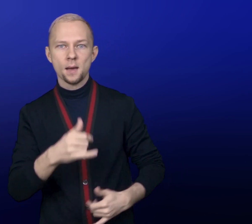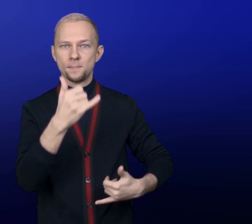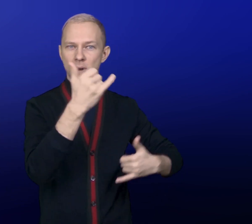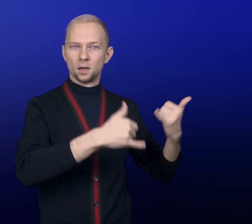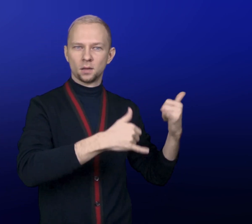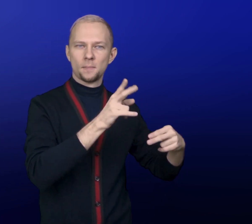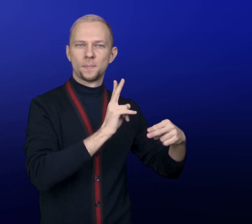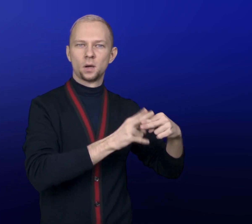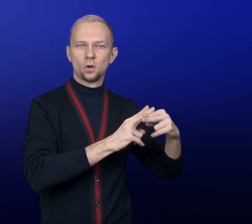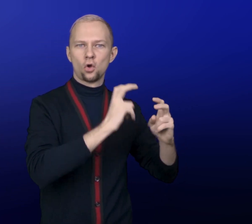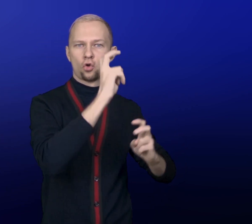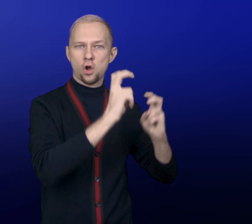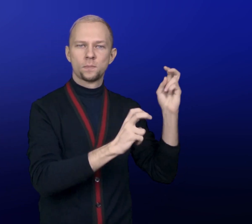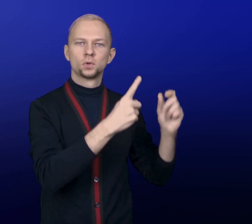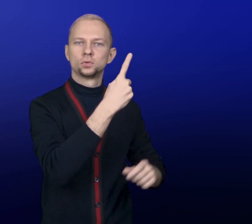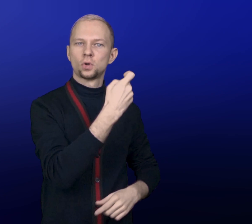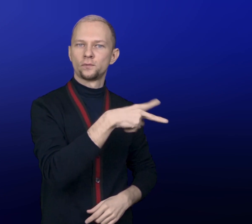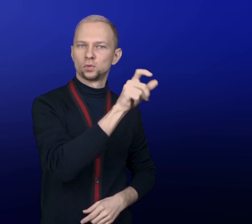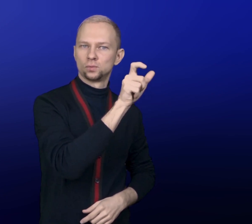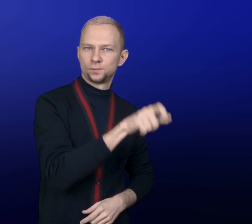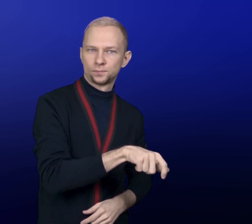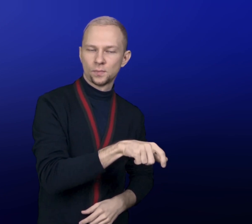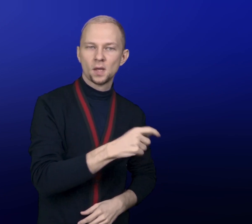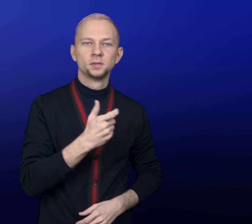на Магнитогорском металлургическом комбинате – 120,